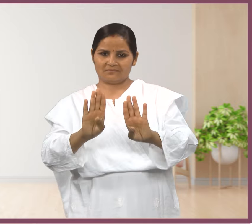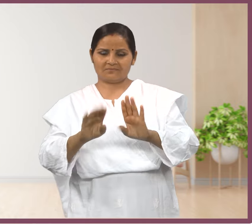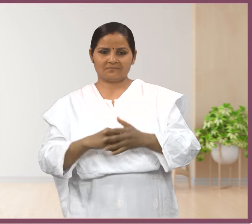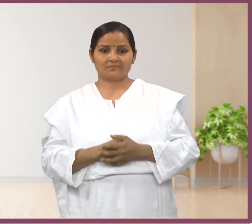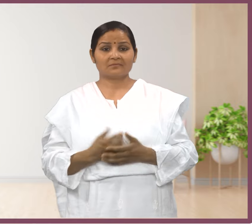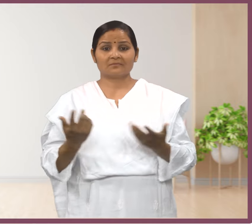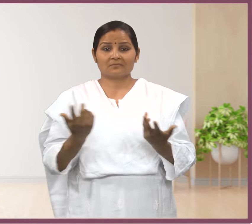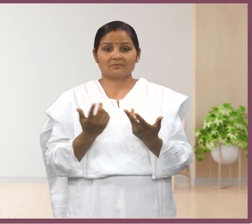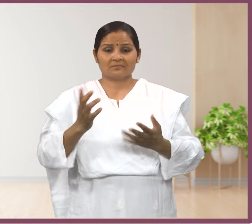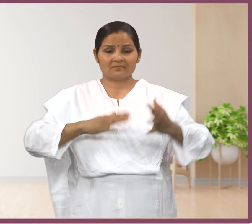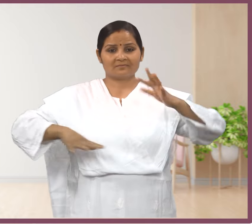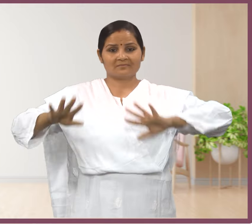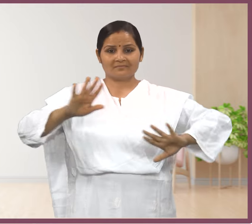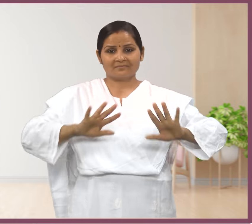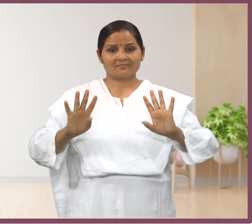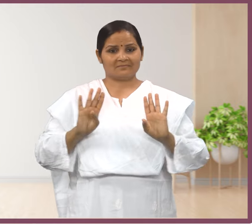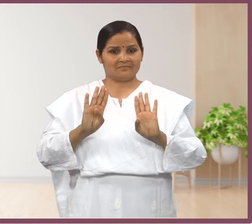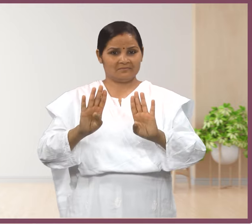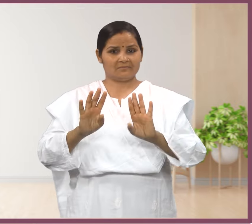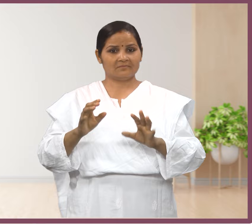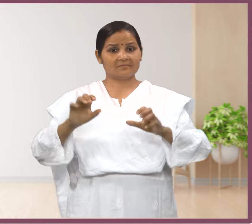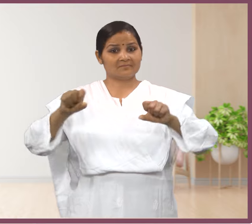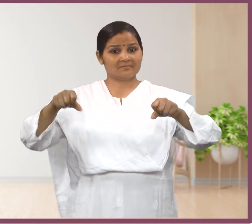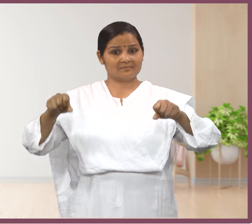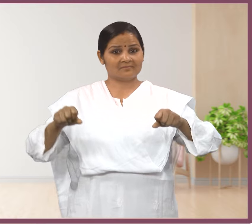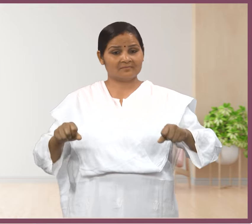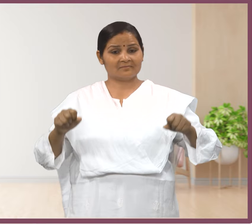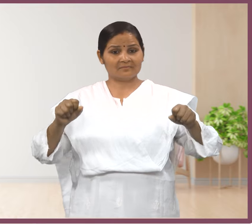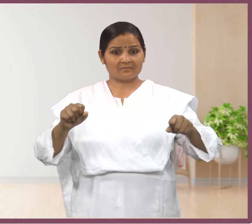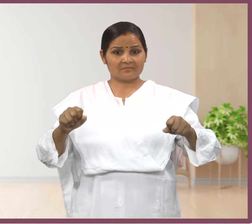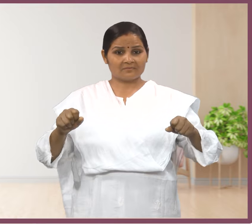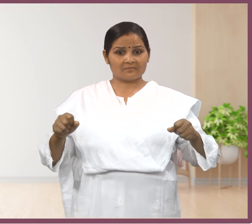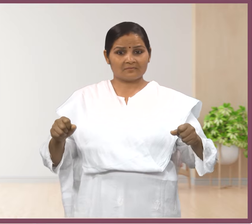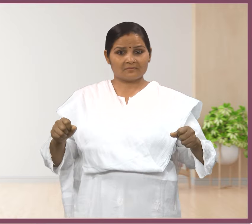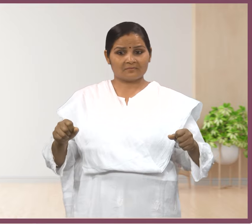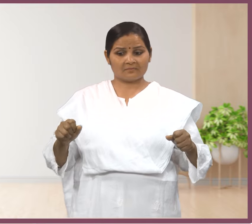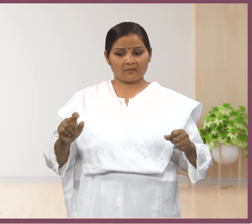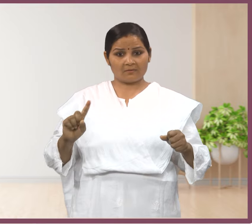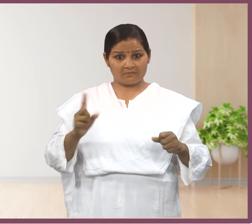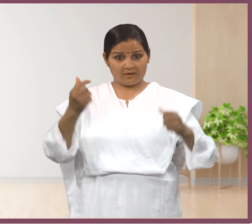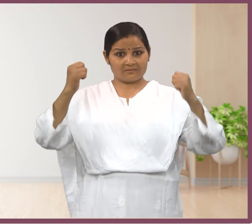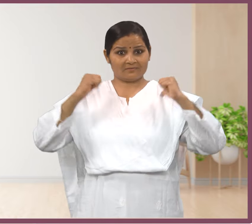అదేమిటంటే, అతను బైక్ తీసుకొని, బైక్ పైన ముందల అతను కూర్చున్నాడు,